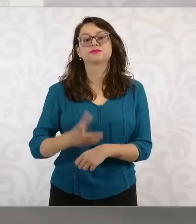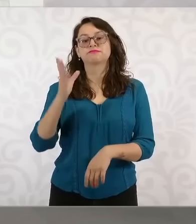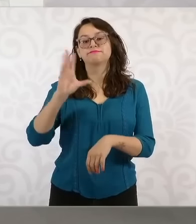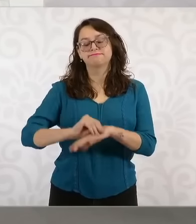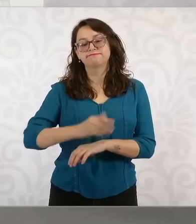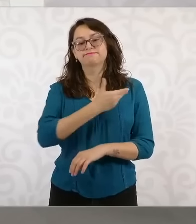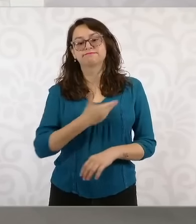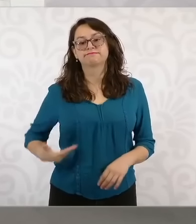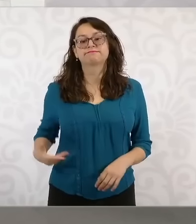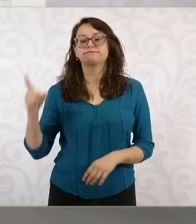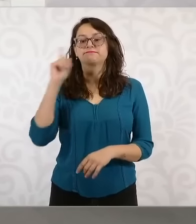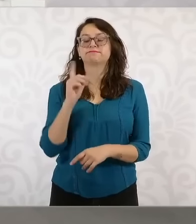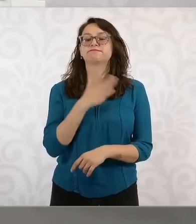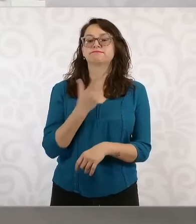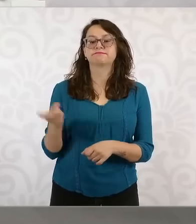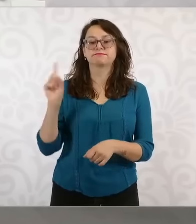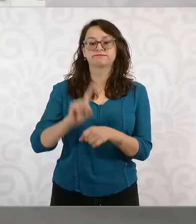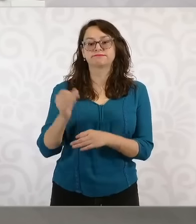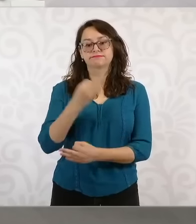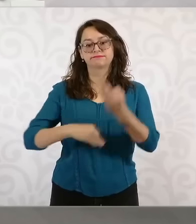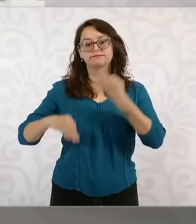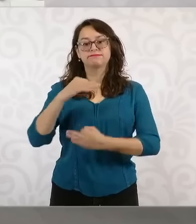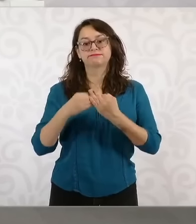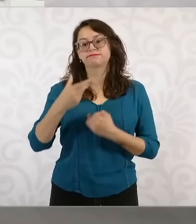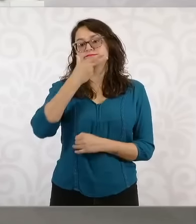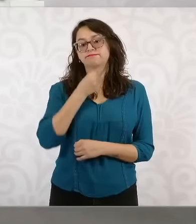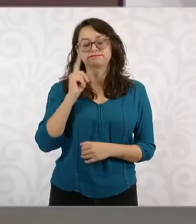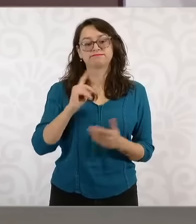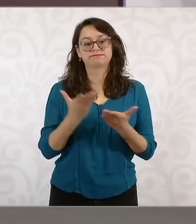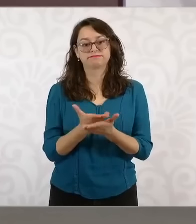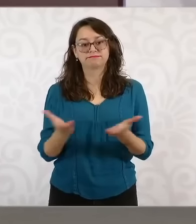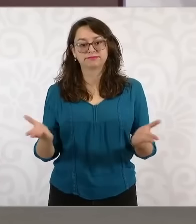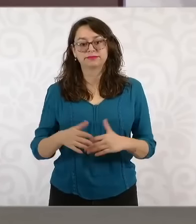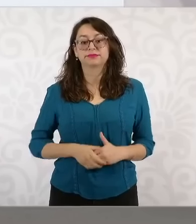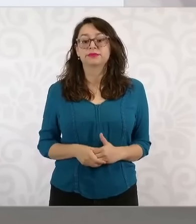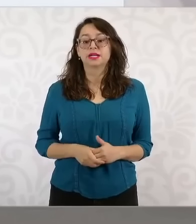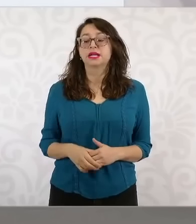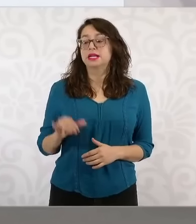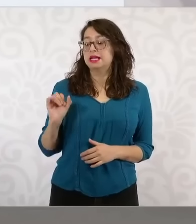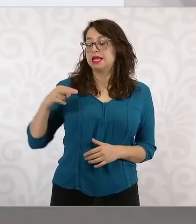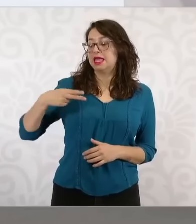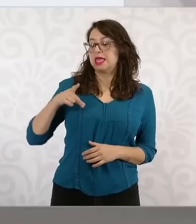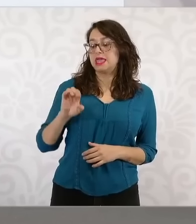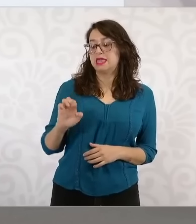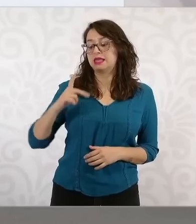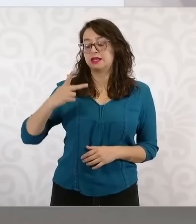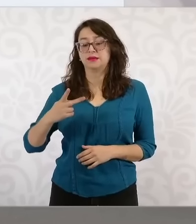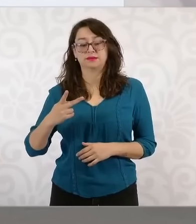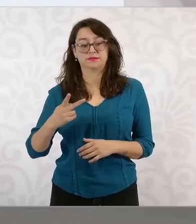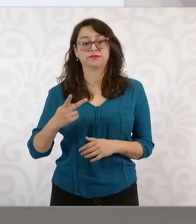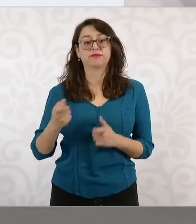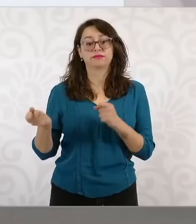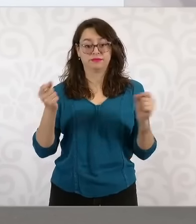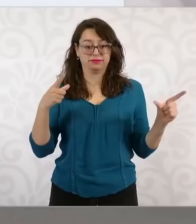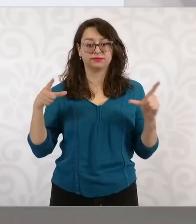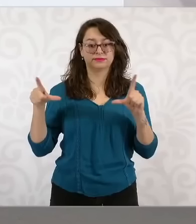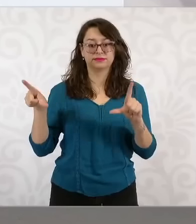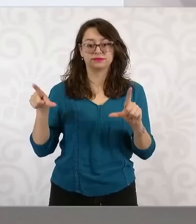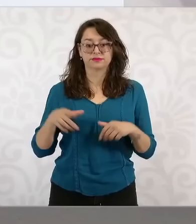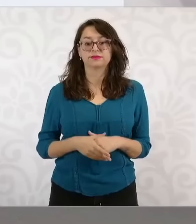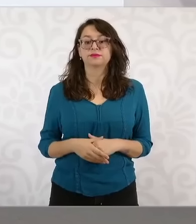todas y a todos. El INDEP, si podemos empezar, el INDEP eh tiene por mandato la liquidación de la